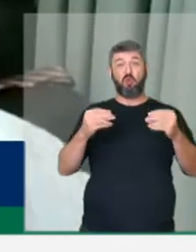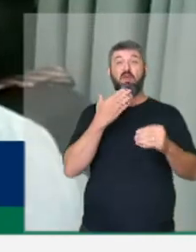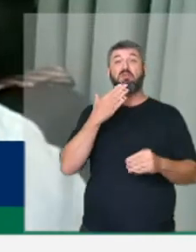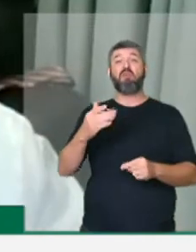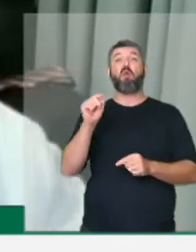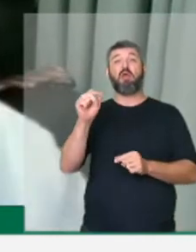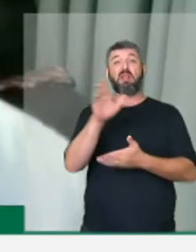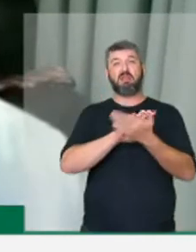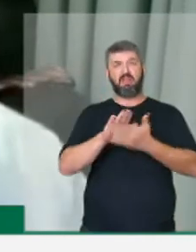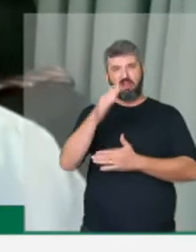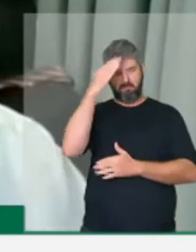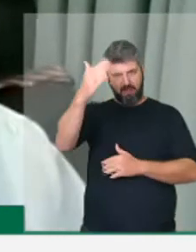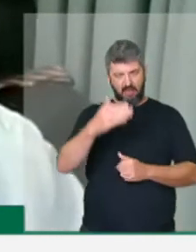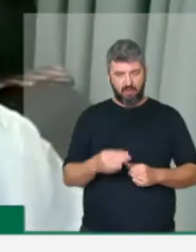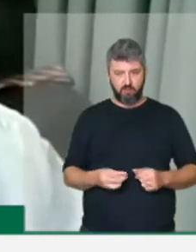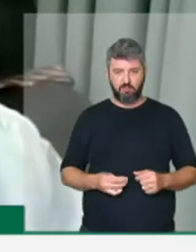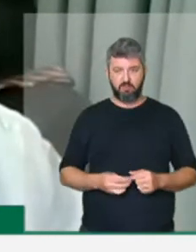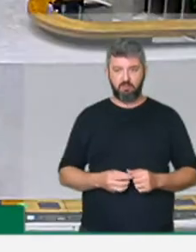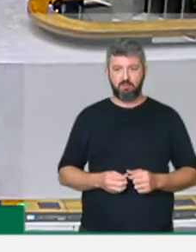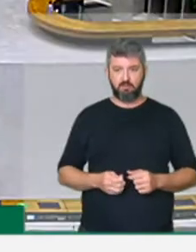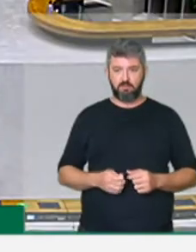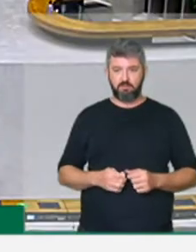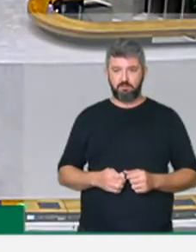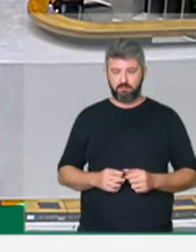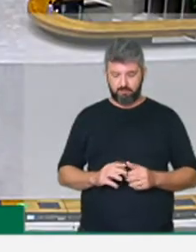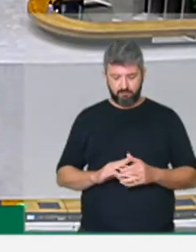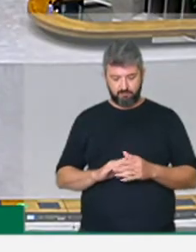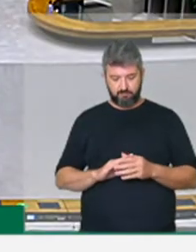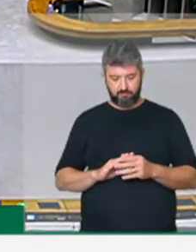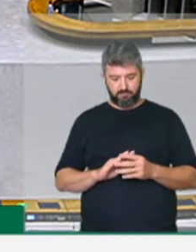DE LEI N° 1561/20, OS SENHORES... CAPITÃO WAGNER E GUILHERME MUSSI. DISCUSSÃO EM TURNO ÚNICO DO PROJETO DE LEI